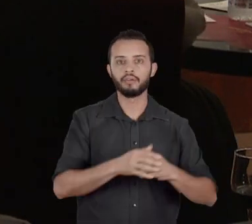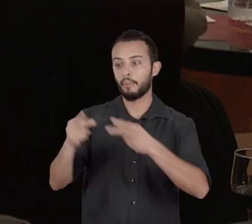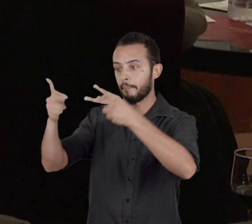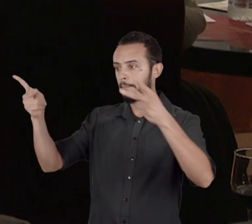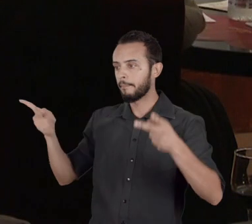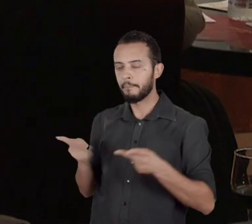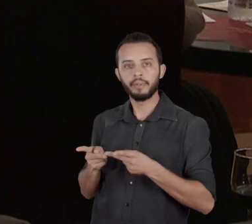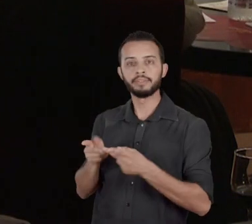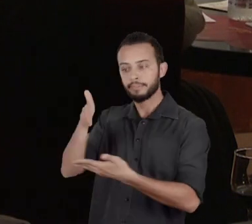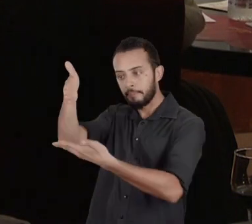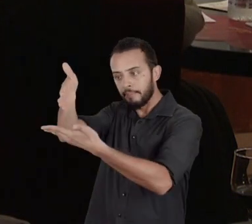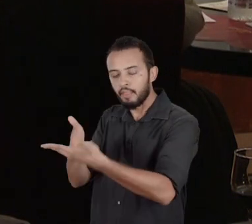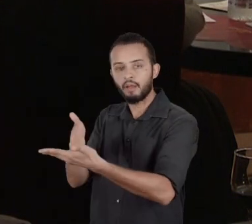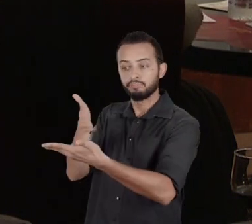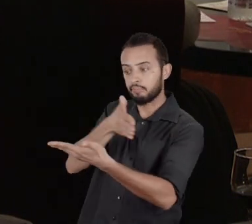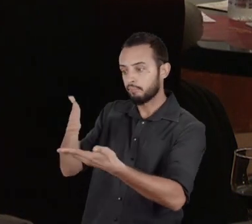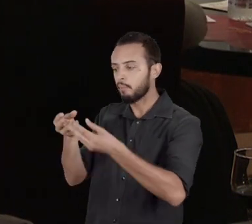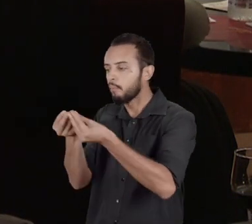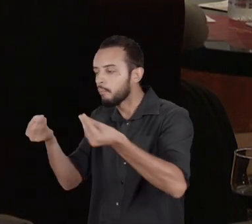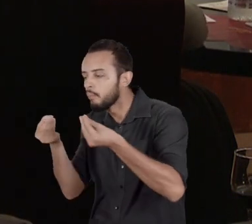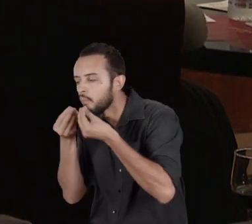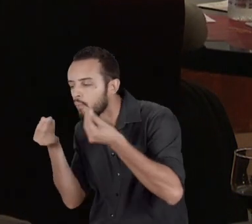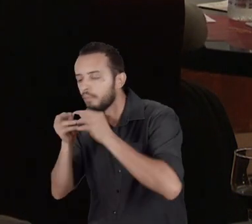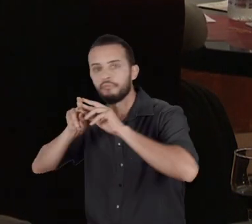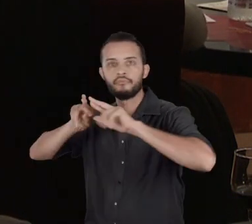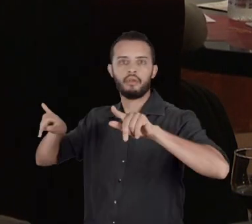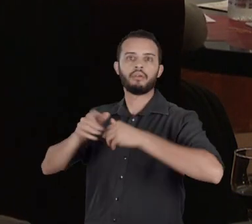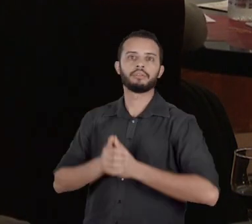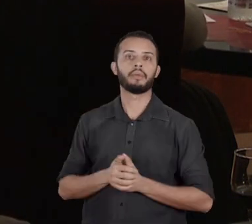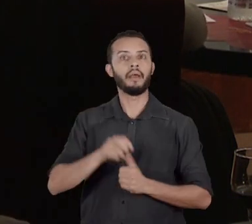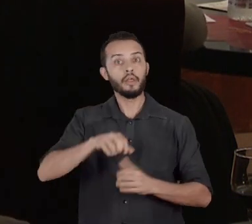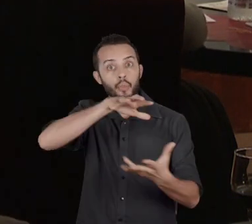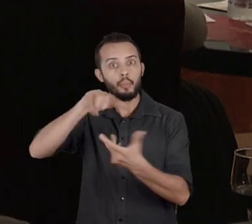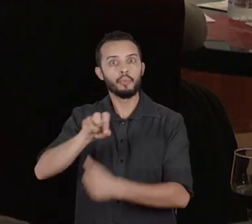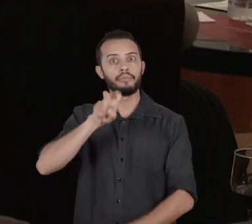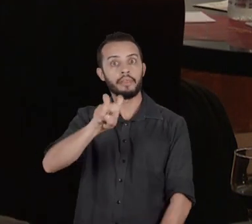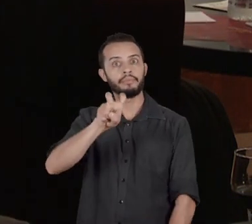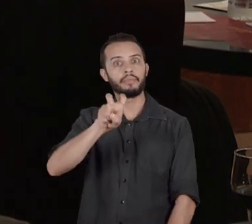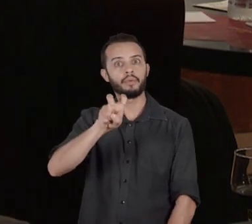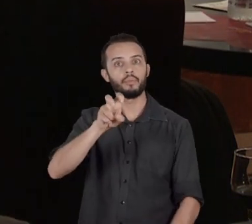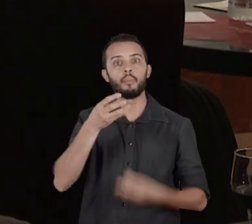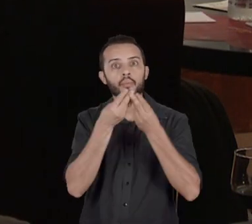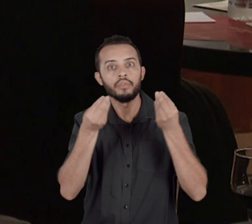E vamos pedir uma quatro queijos e marguerita. Só há no planeta cinco sabores de pizza.